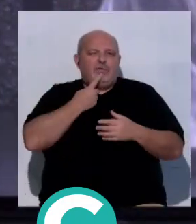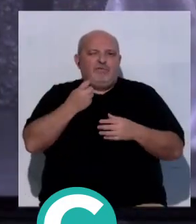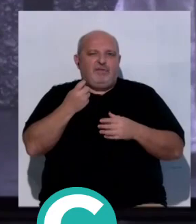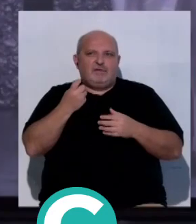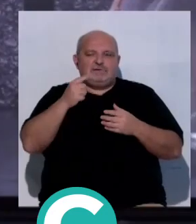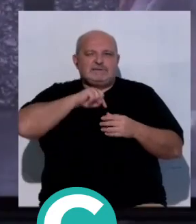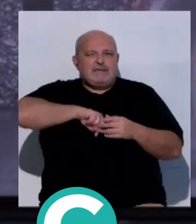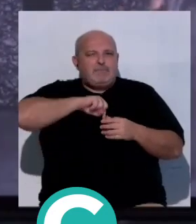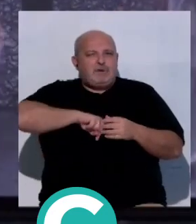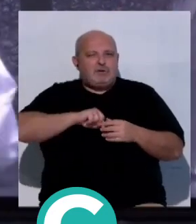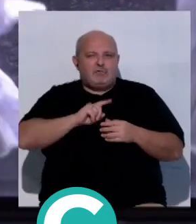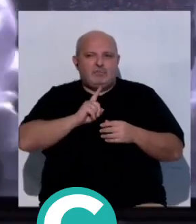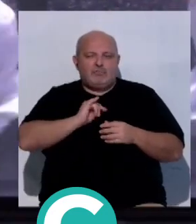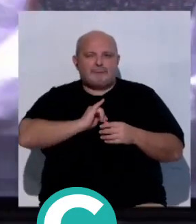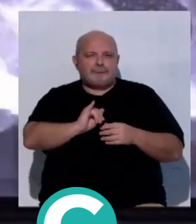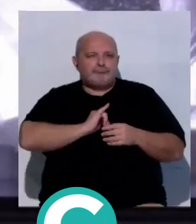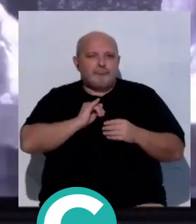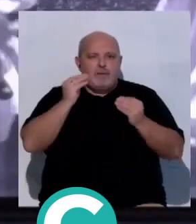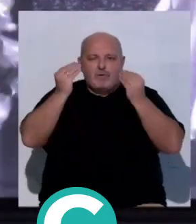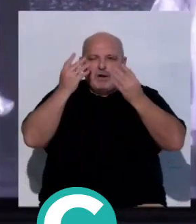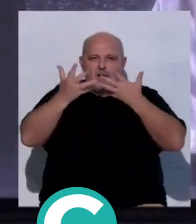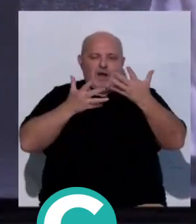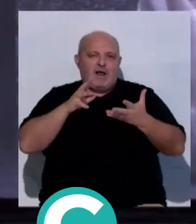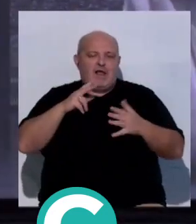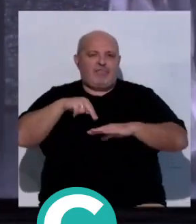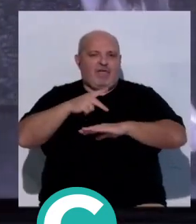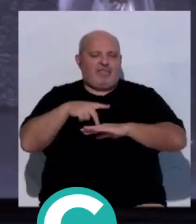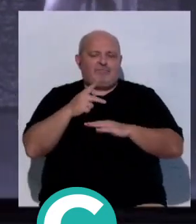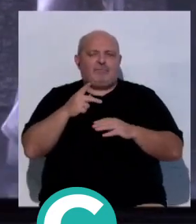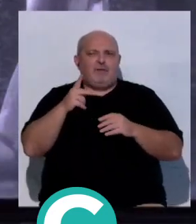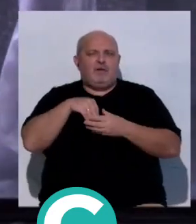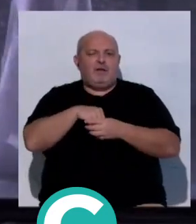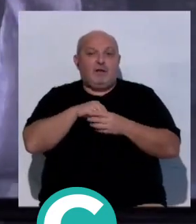sentimiento la conciencia y la memoria a través de la danza la obra sumerge al espectador en